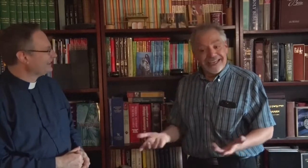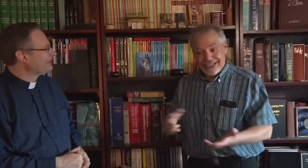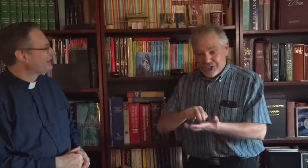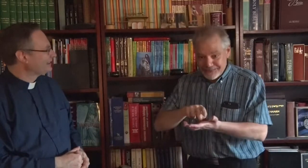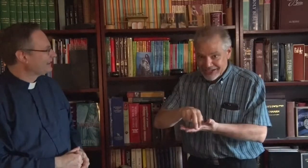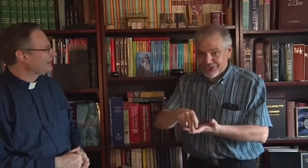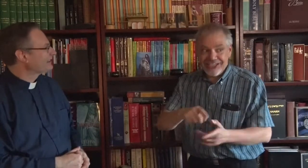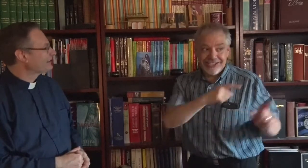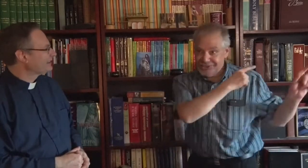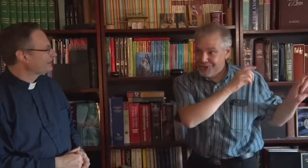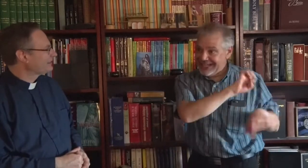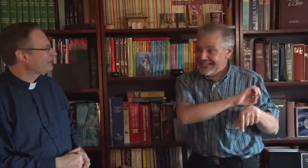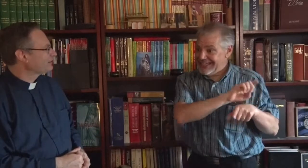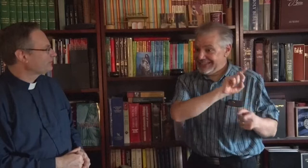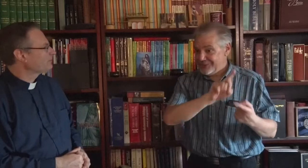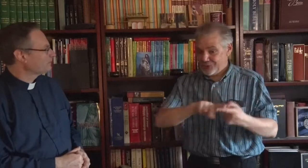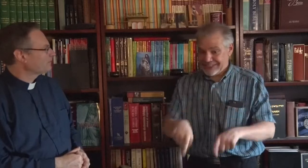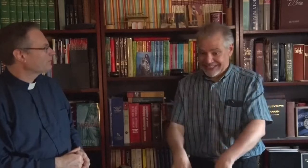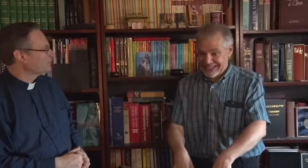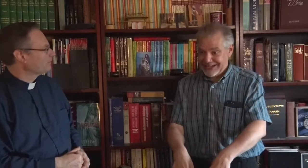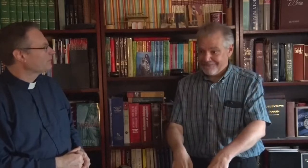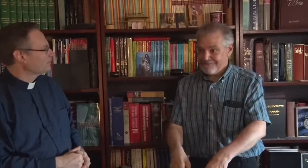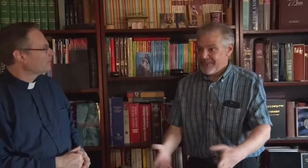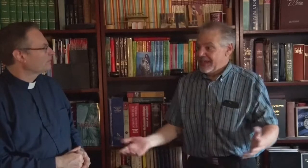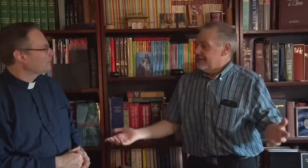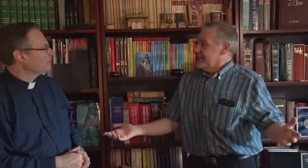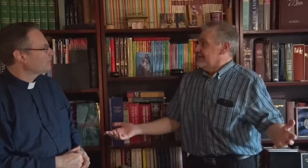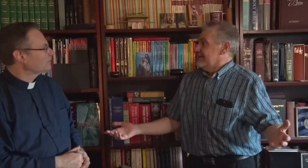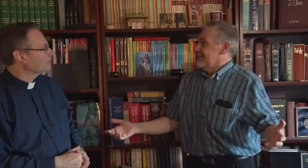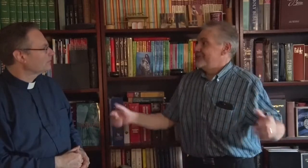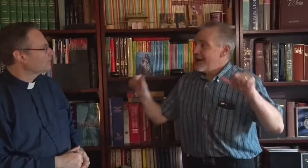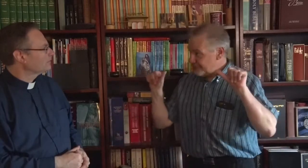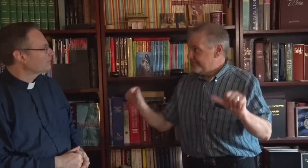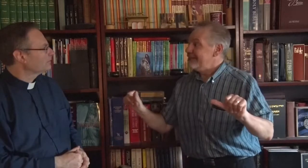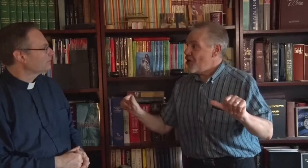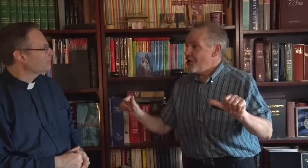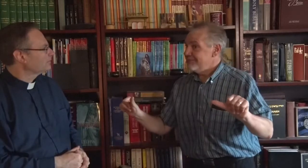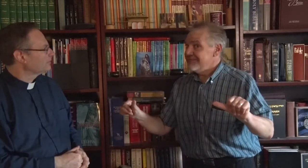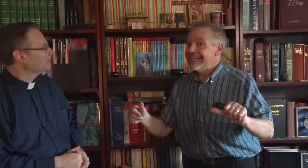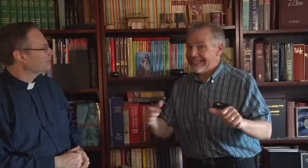Et j’ai marché de l’église jusqu’ici. Je suis en pleine forme et…